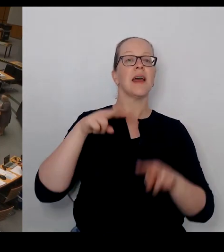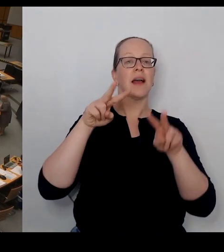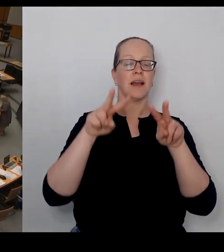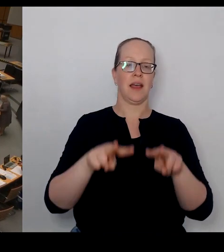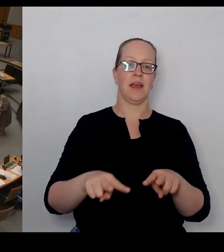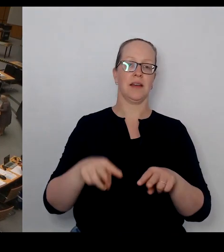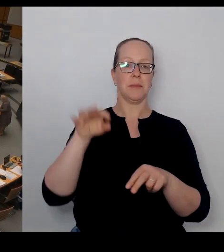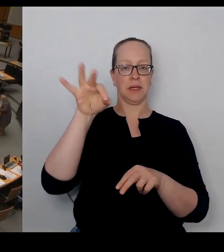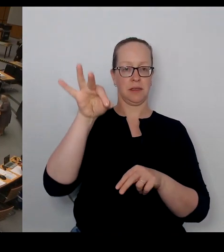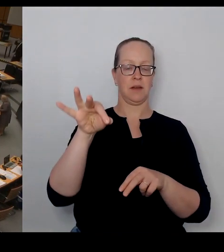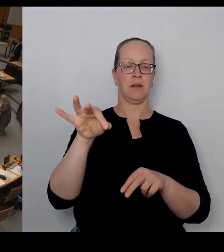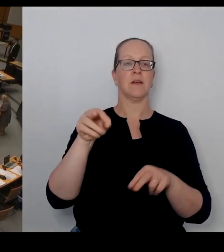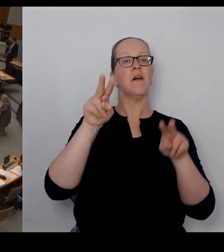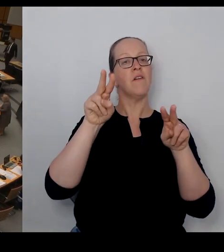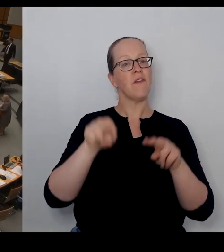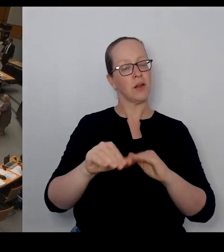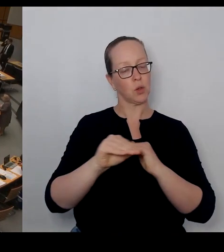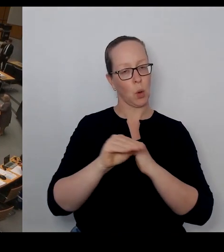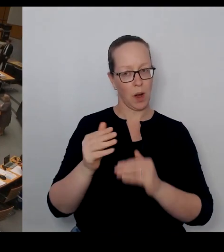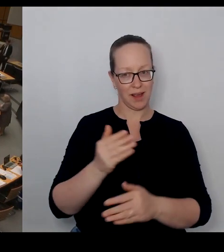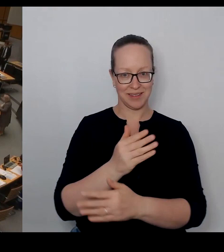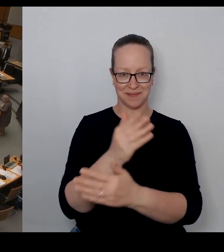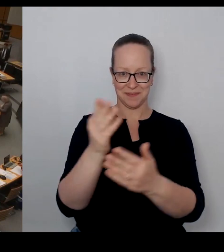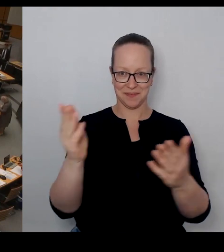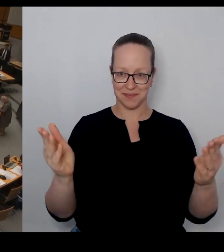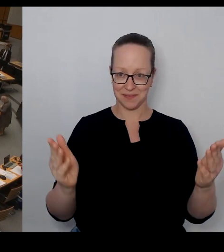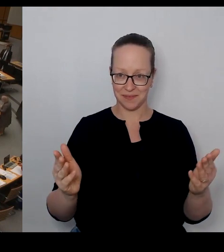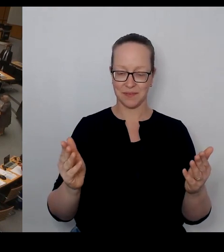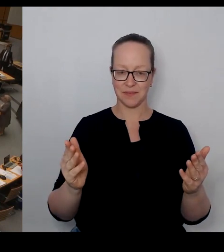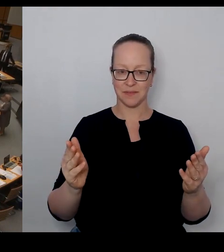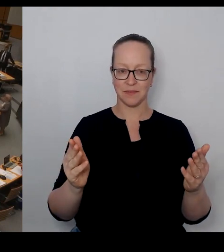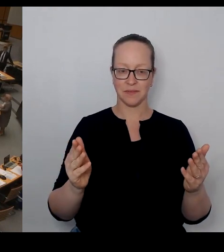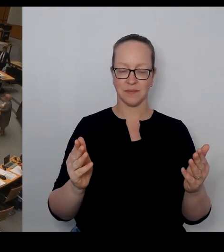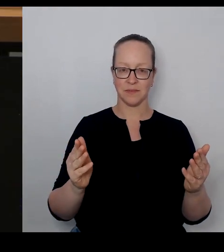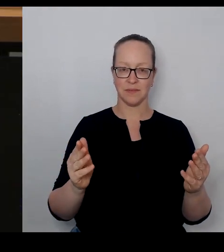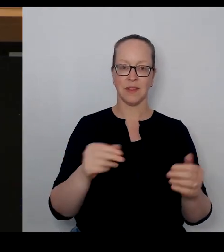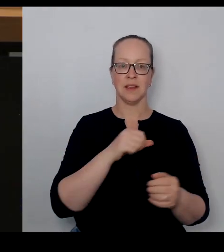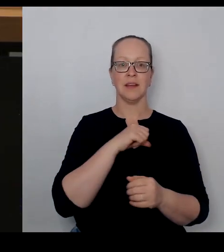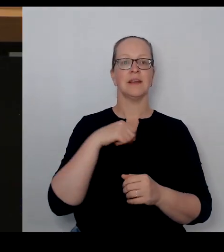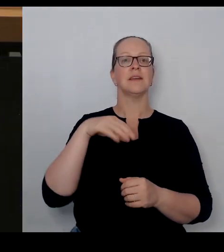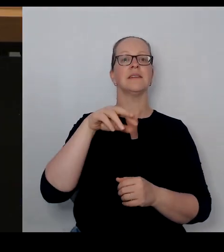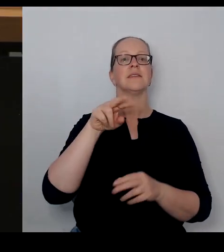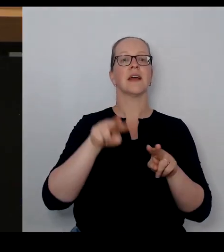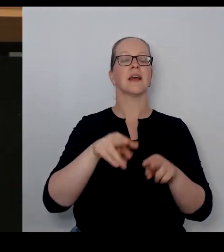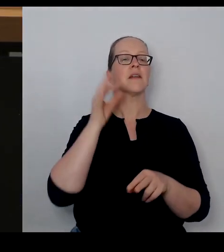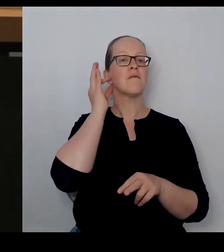Sehr geehrte Frau Präsidentin! Klingen auch von unserer Seite! Alles Gute zu Ihrem heutigen